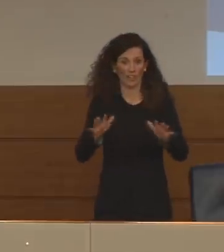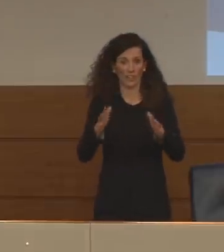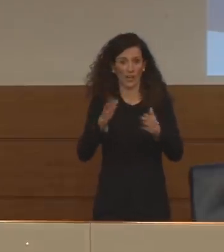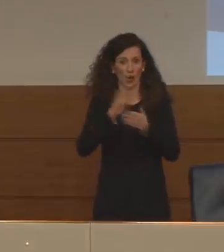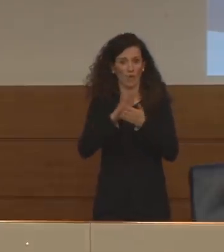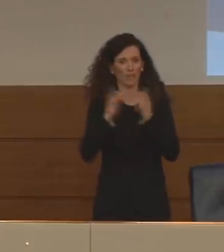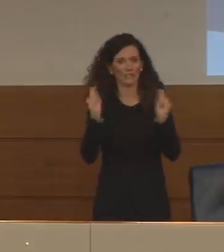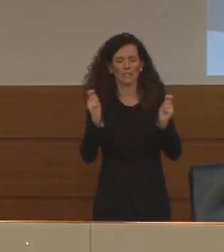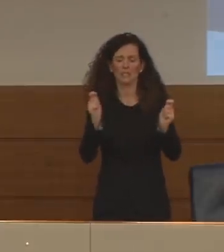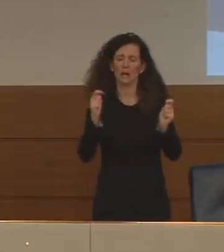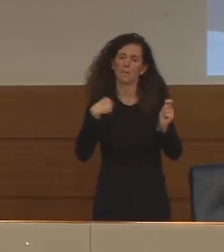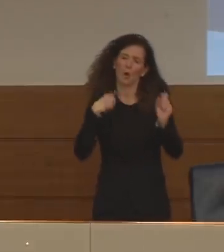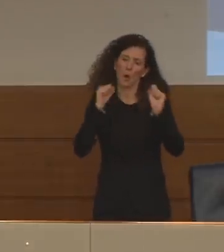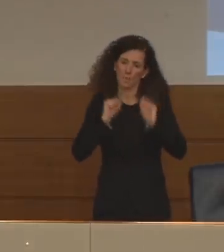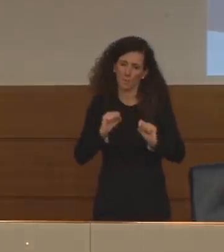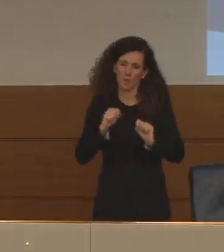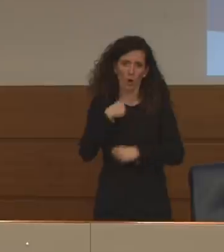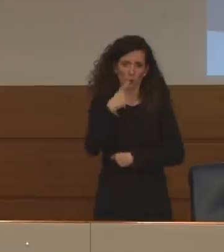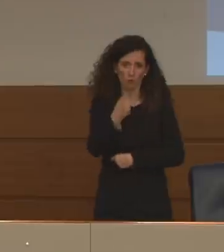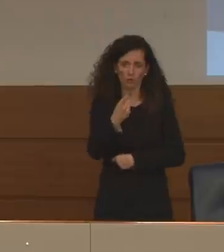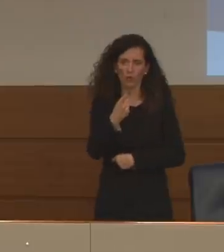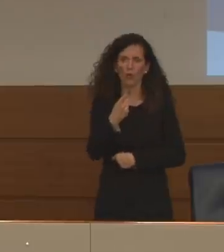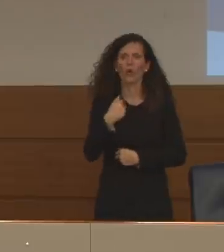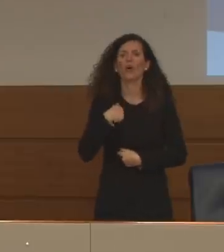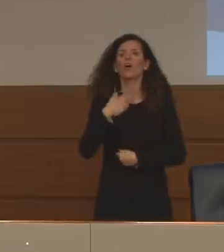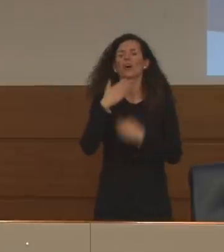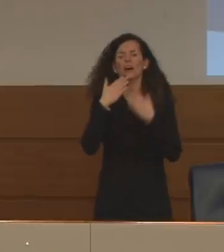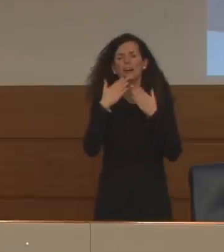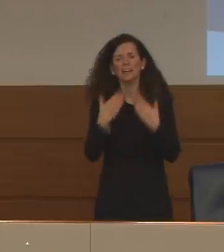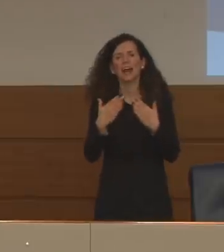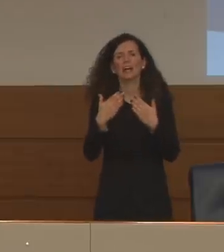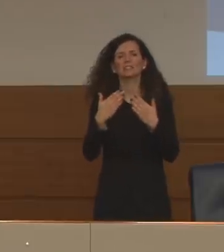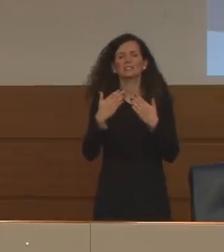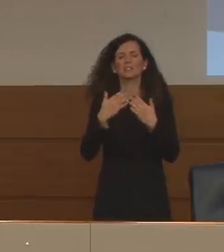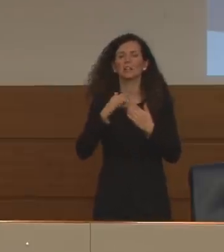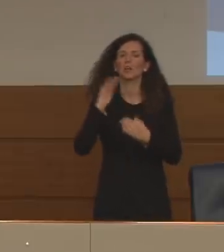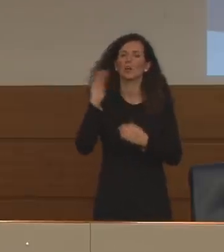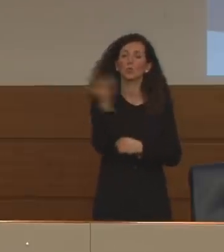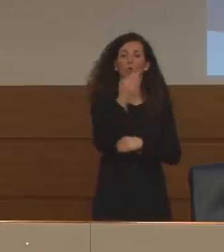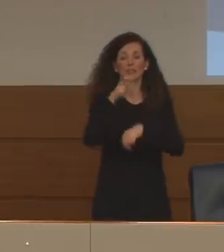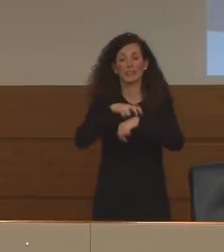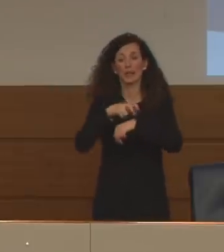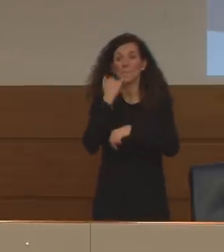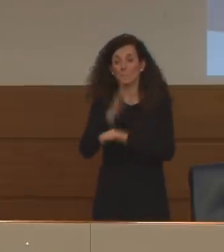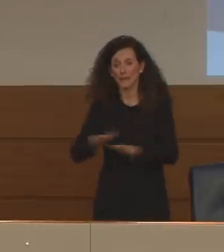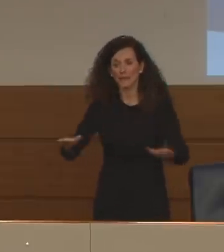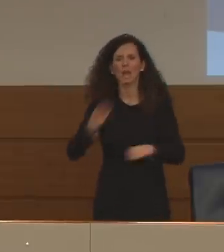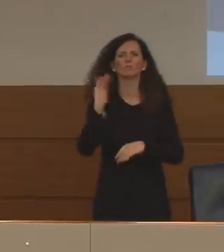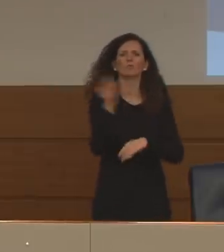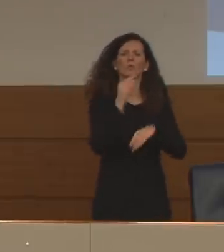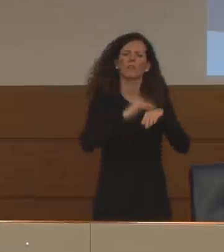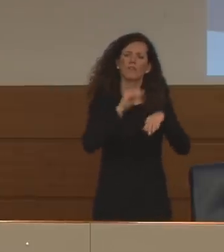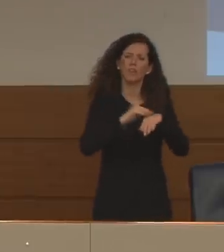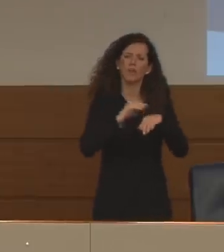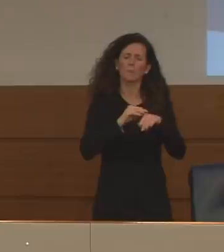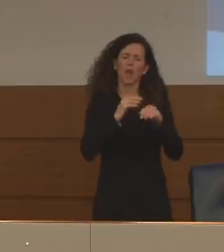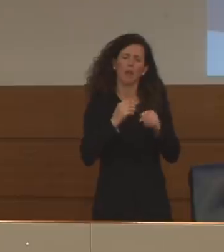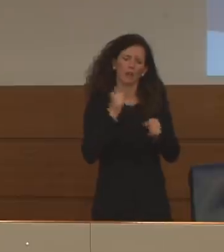Permettetemi, e questa è di parte, di fare un ringraziamento sentito a tutti i pediatri, a tutte le infermiere che si dedicano ai bambini quindi un grazie di